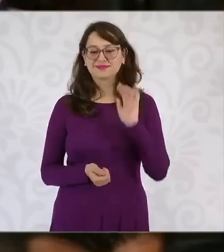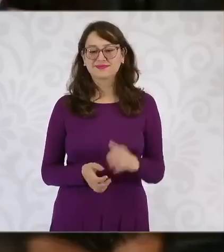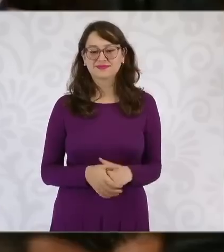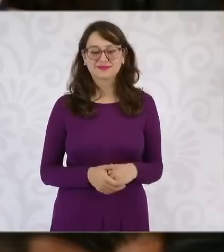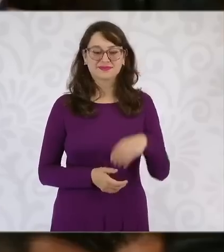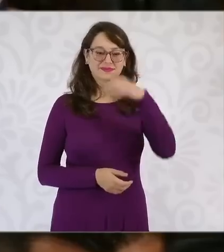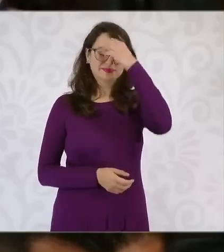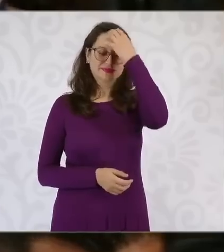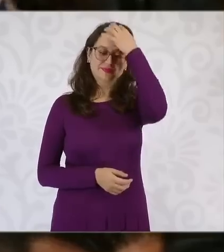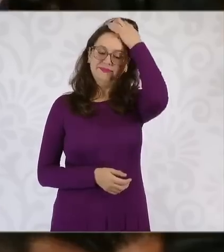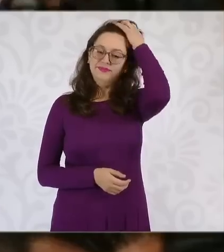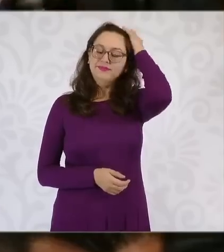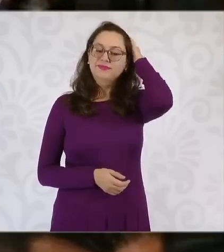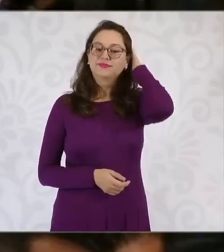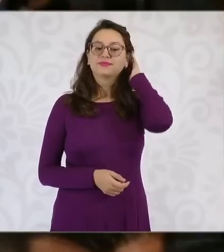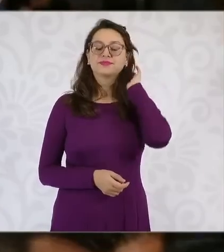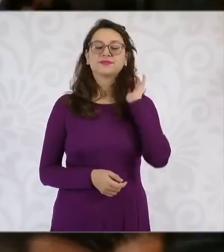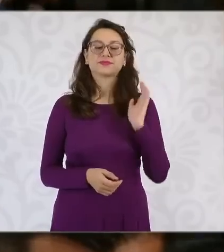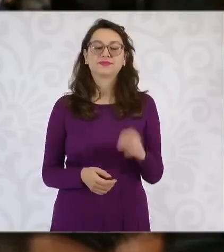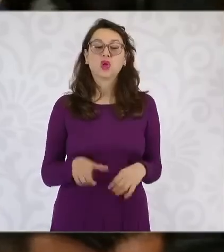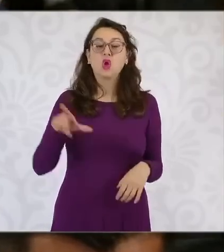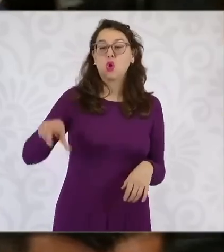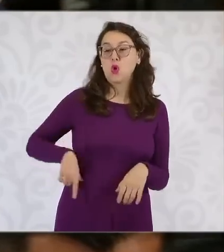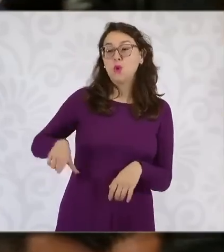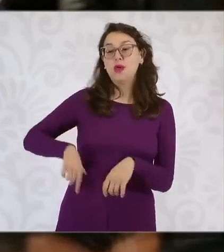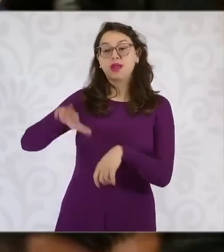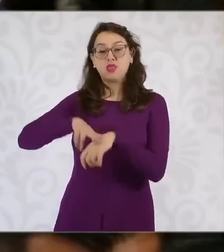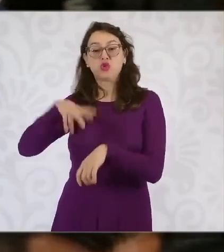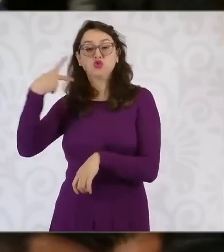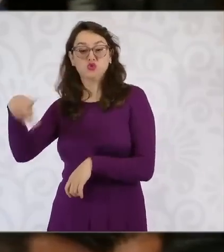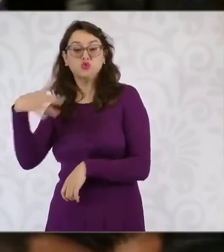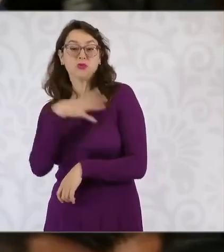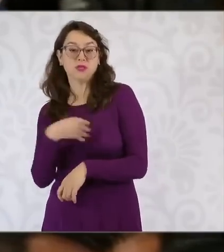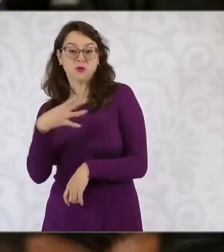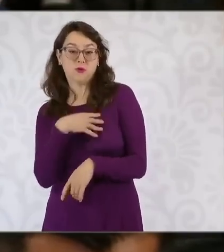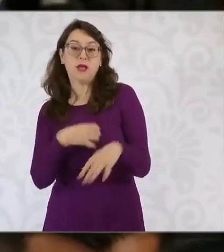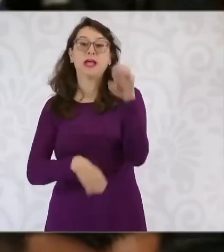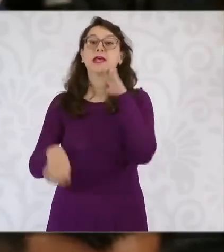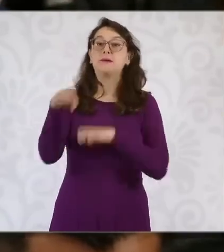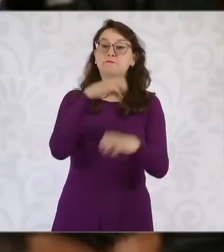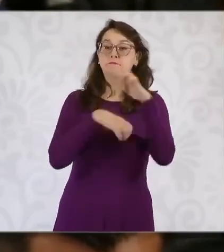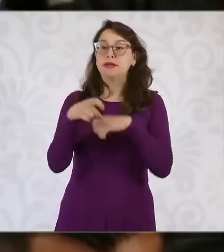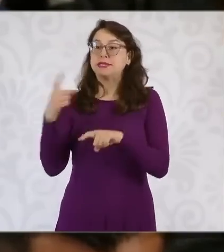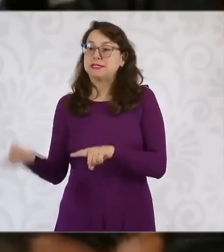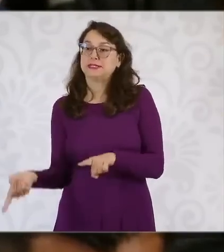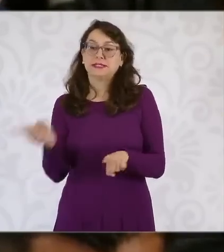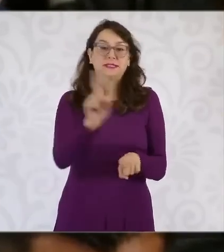hijo del gobernador y en un evento el gobernador se bagori de que su hijo y él eran amigos y que